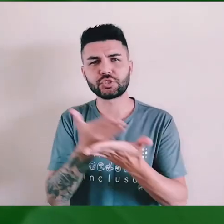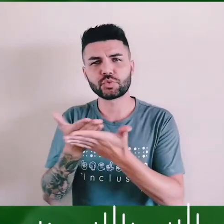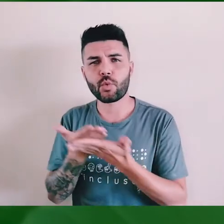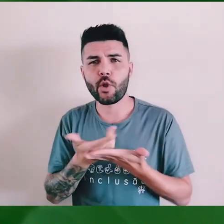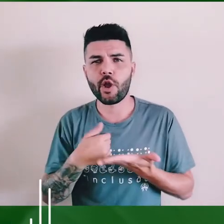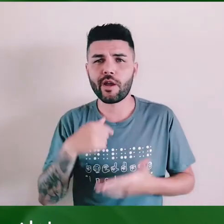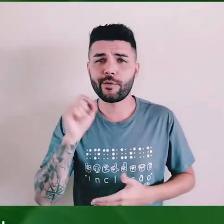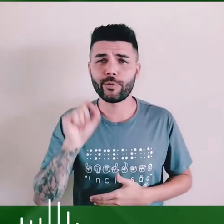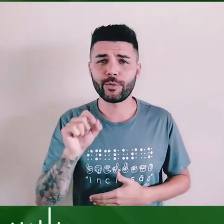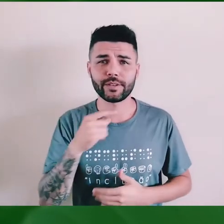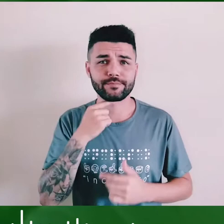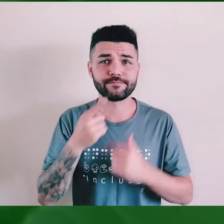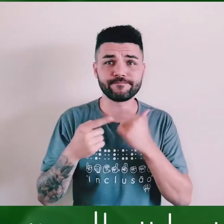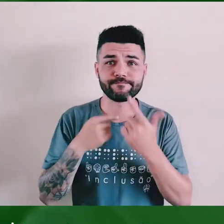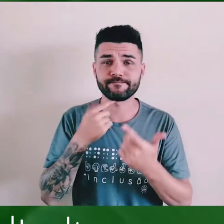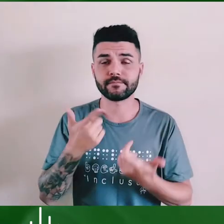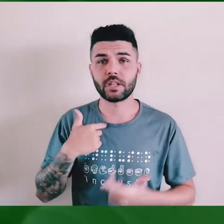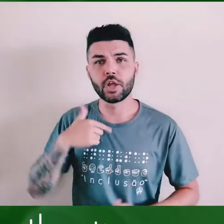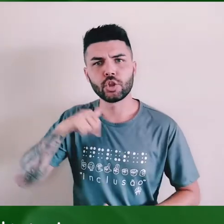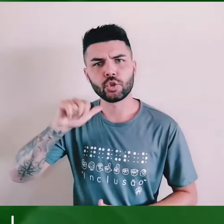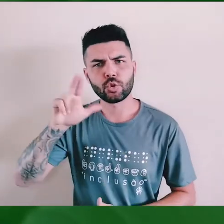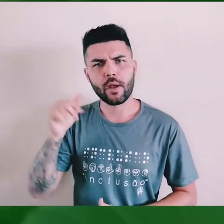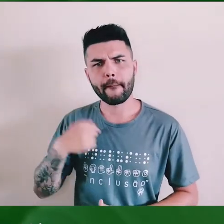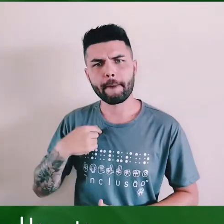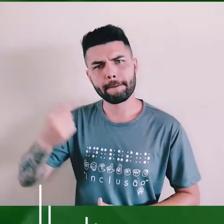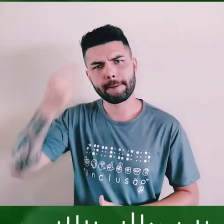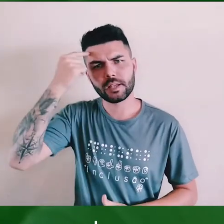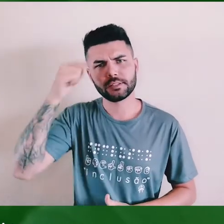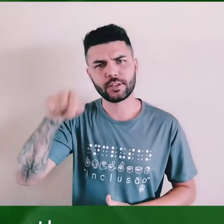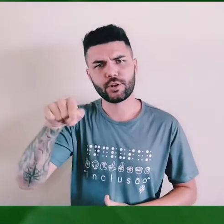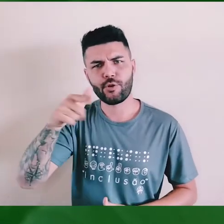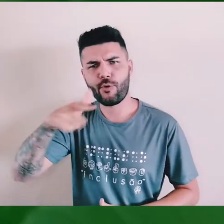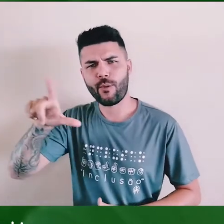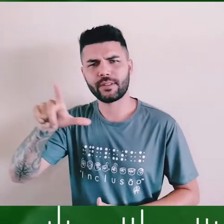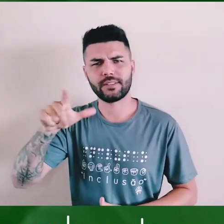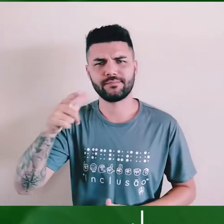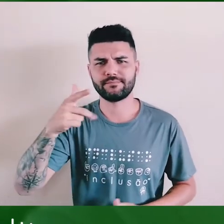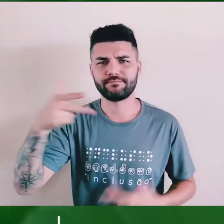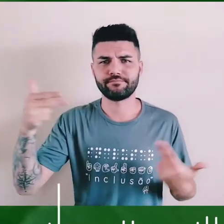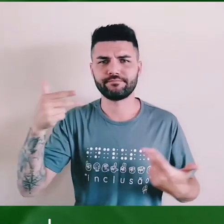fato de eu nunca ter pensado em outra coisa, ou ter sido bitolado nisso, não me abriu